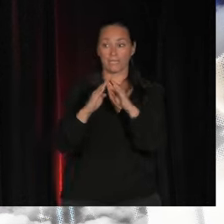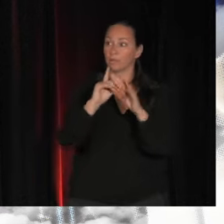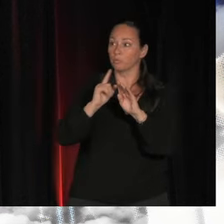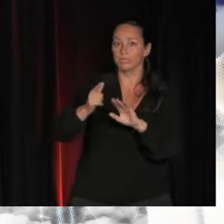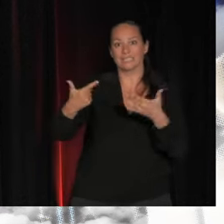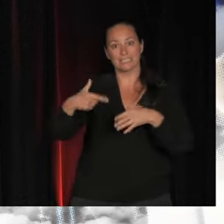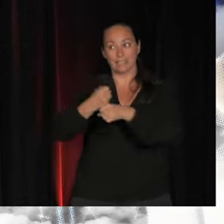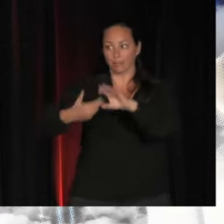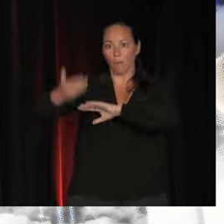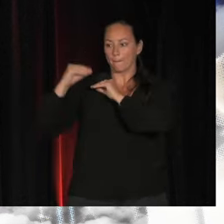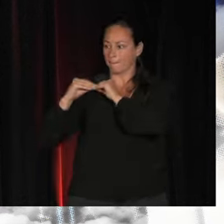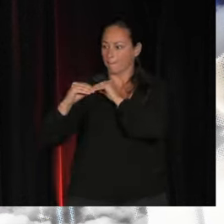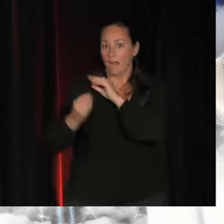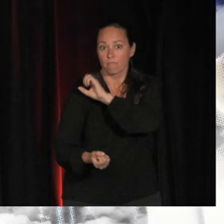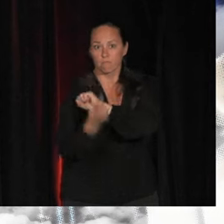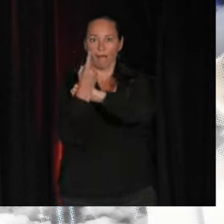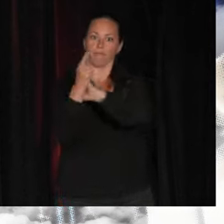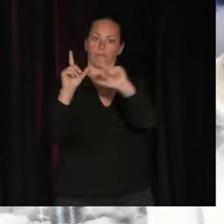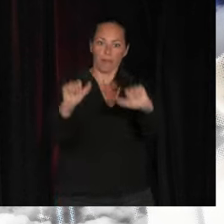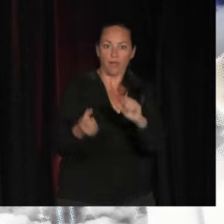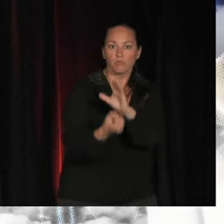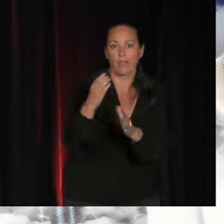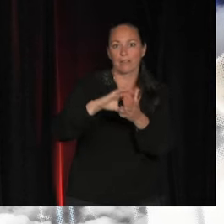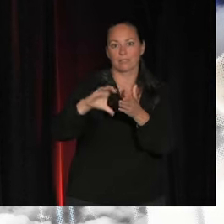c'était quand même un gros morceau et quand ça arrive, c'est un vrai raz-de-marée.